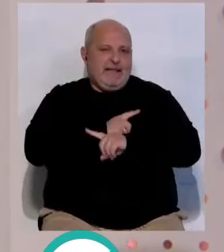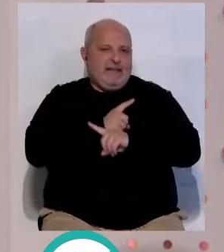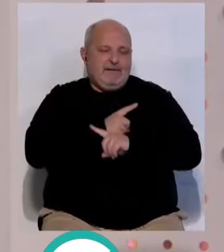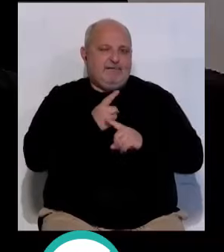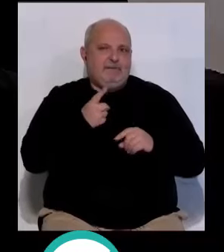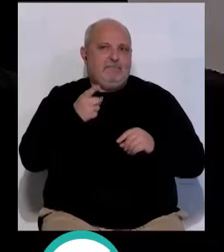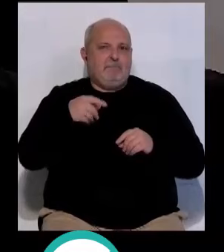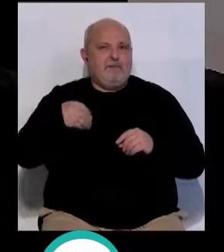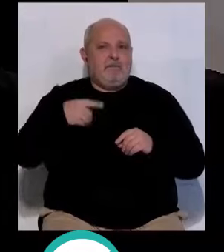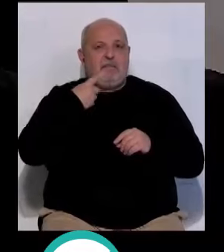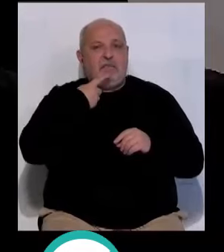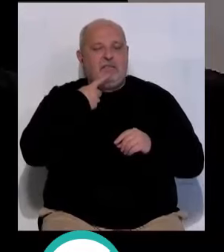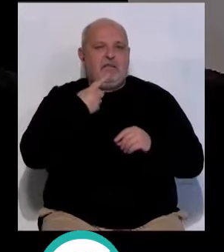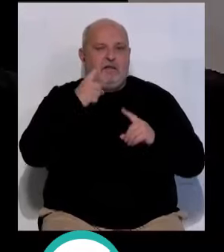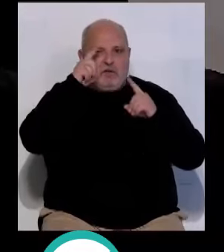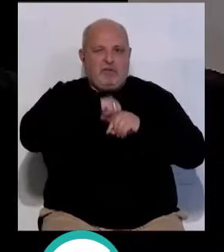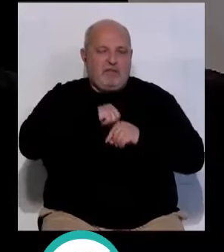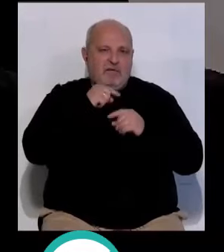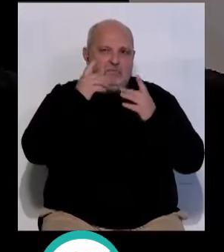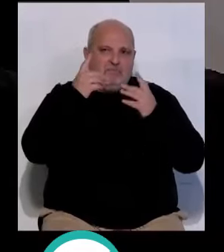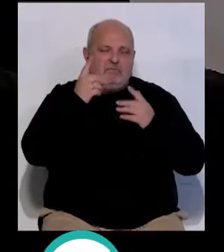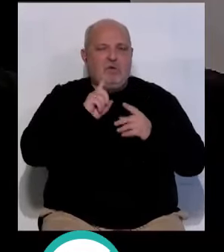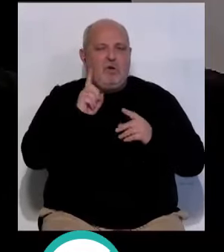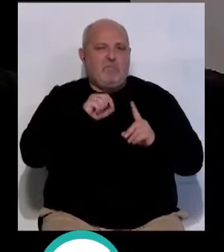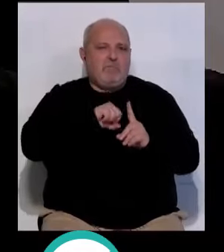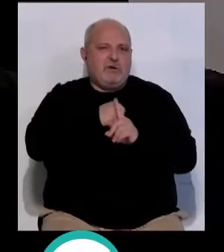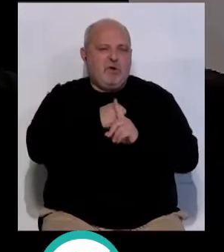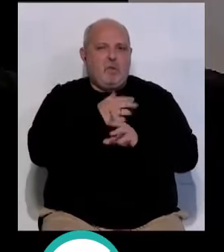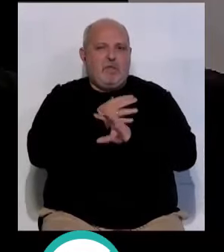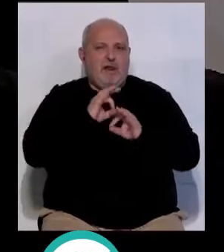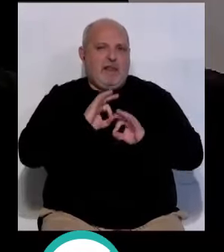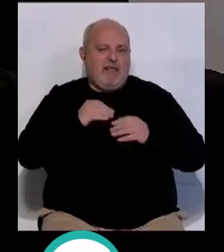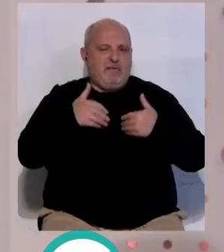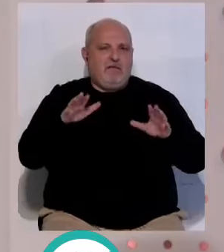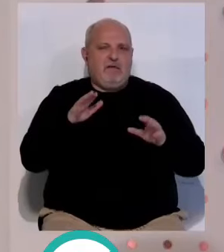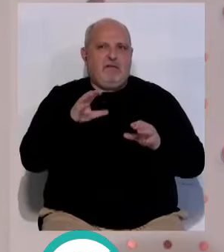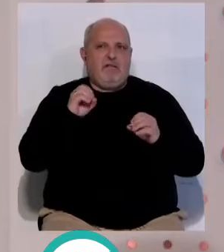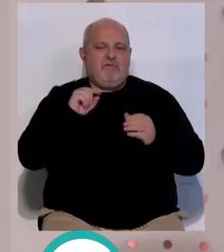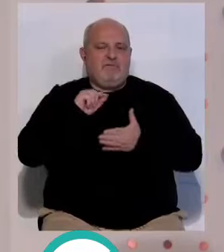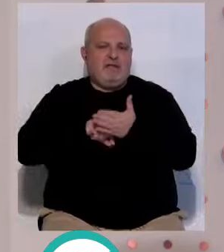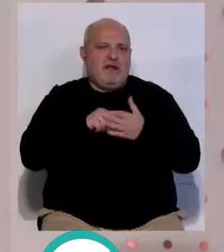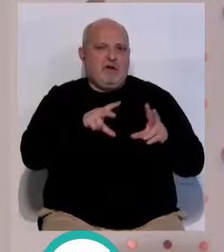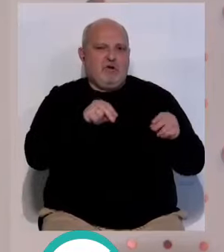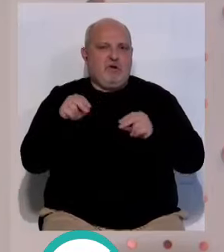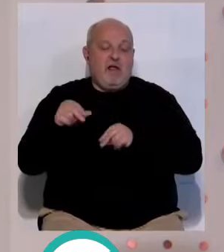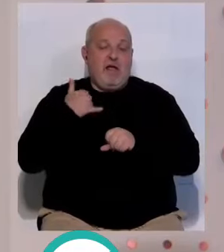presidente de concienciar de no meterle presión a los jugadores diciendo cero fichajes y al final